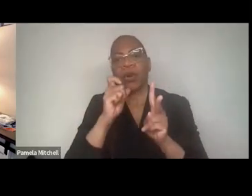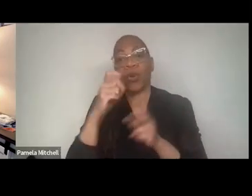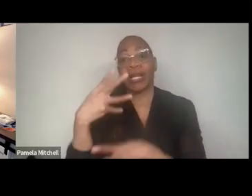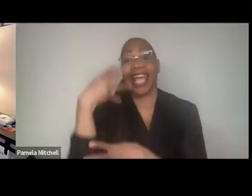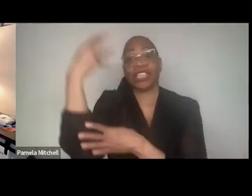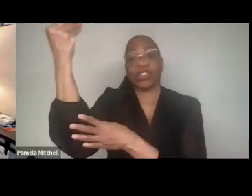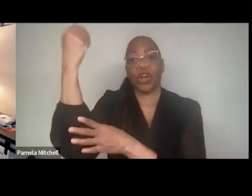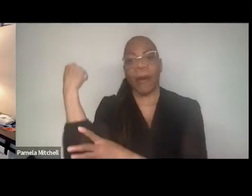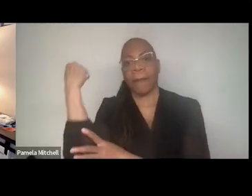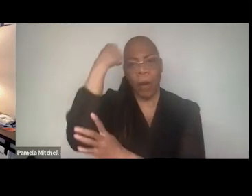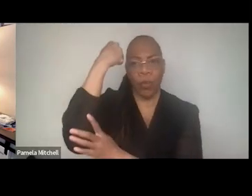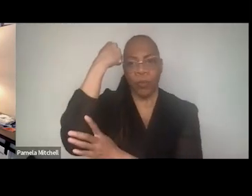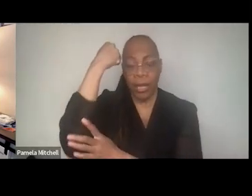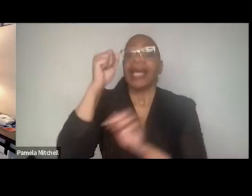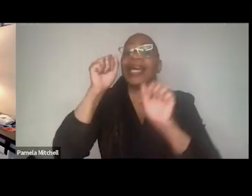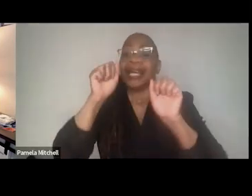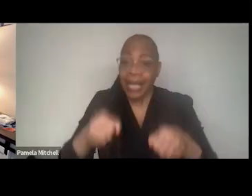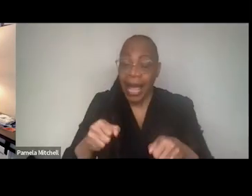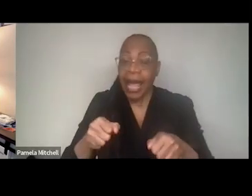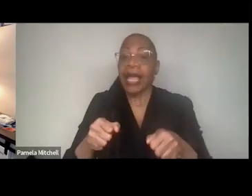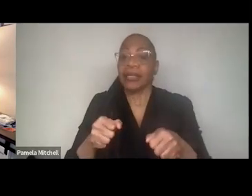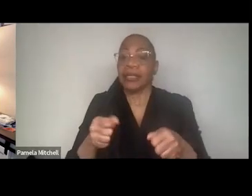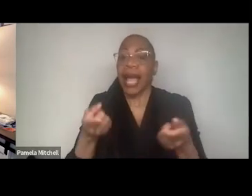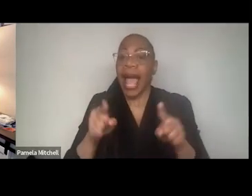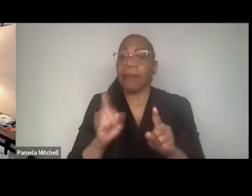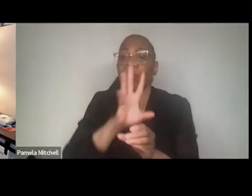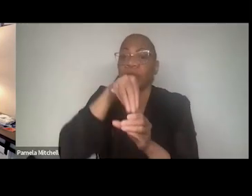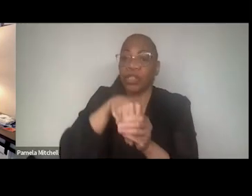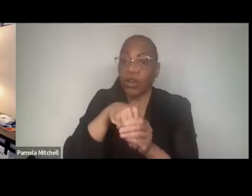puede ser causado por una causa interna como la falta de oxígeno o un derrame cerebral también.